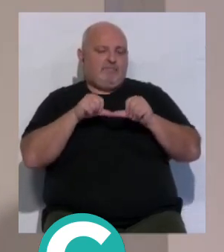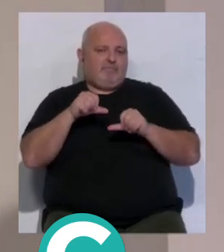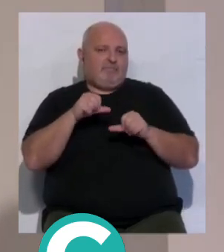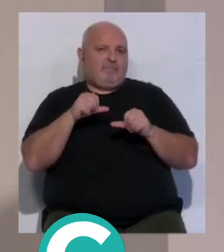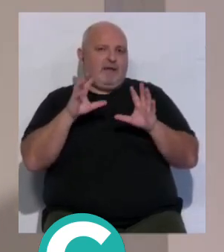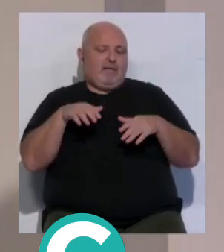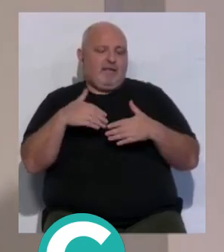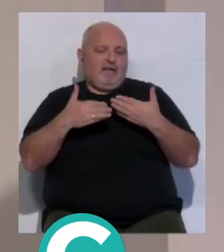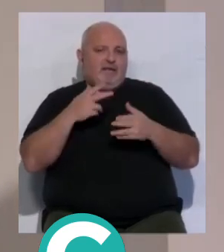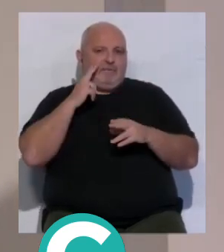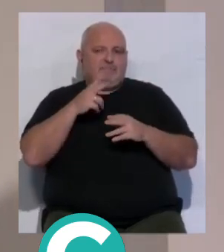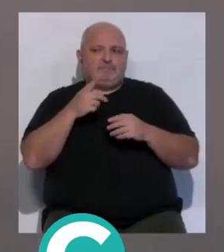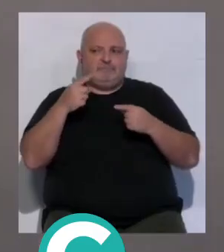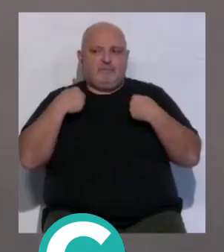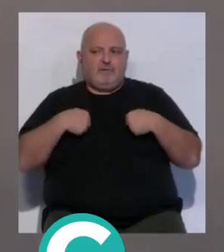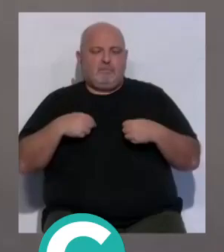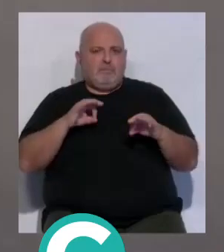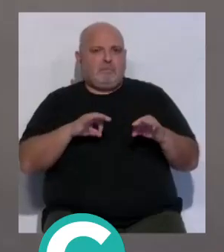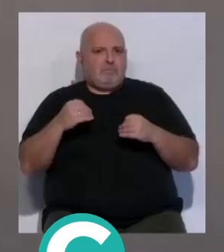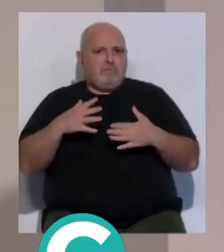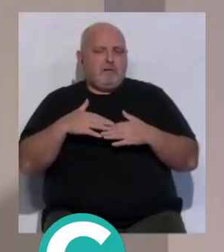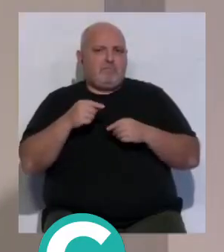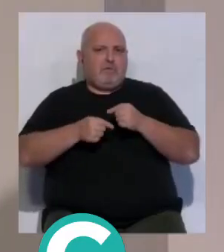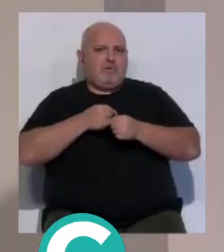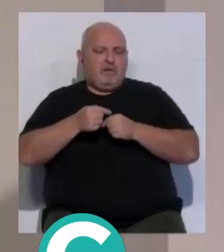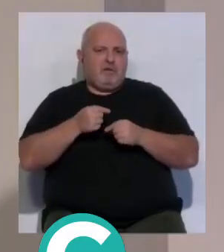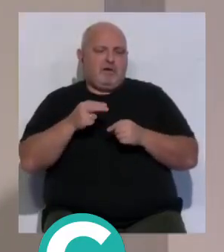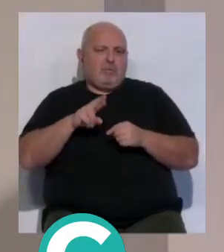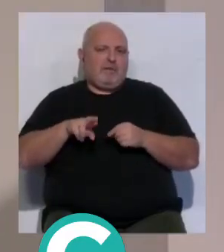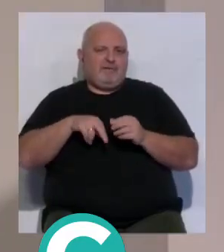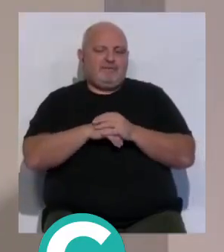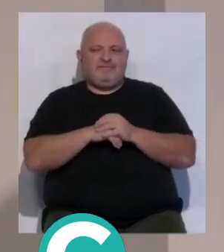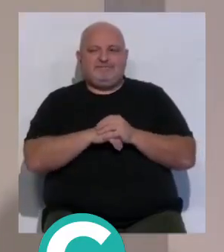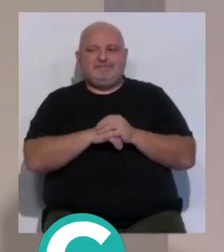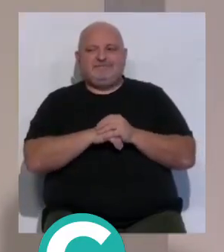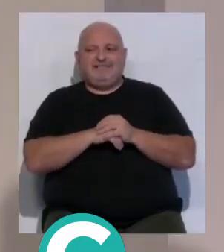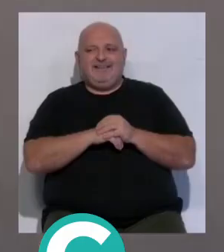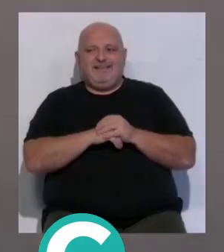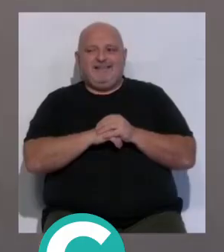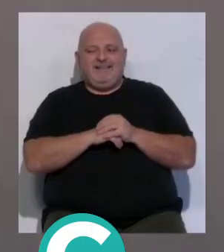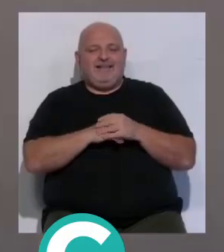el Cádiz vos también físicamente para poquito a poco vamos recuperando Muchísimas gracias